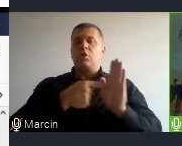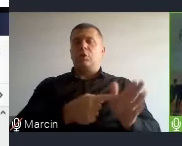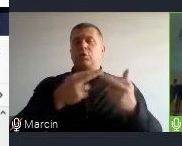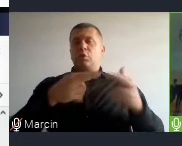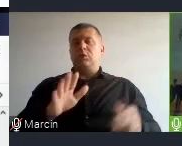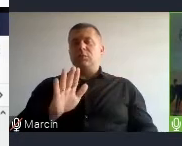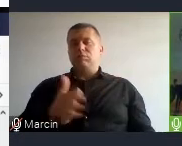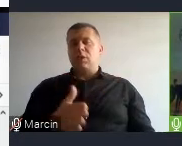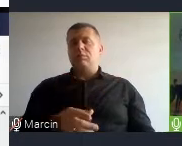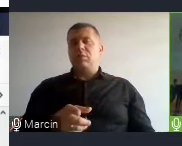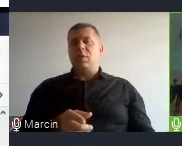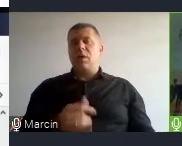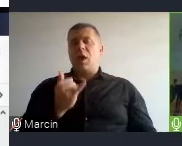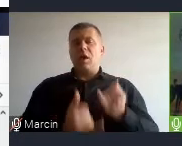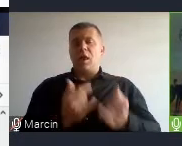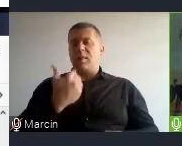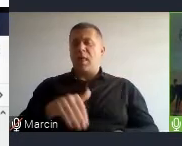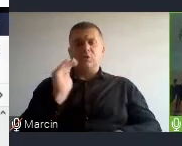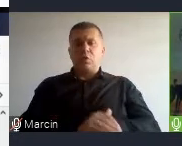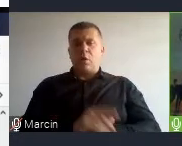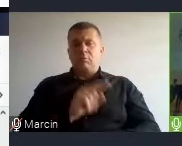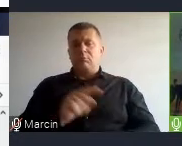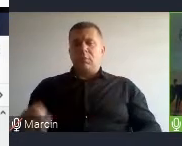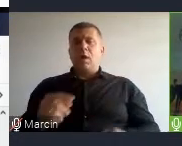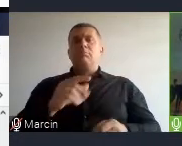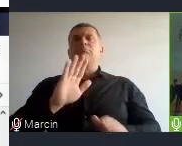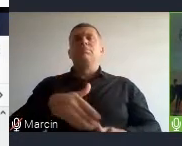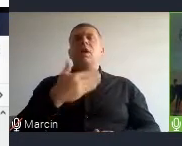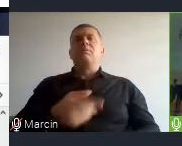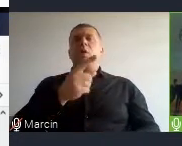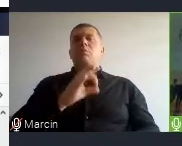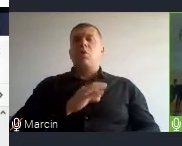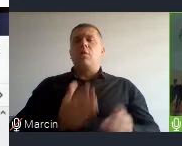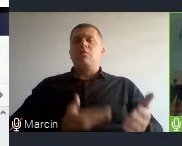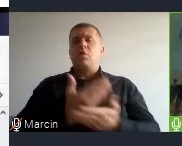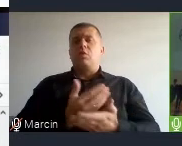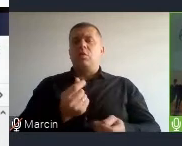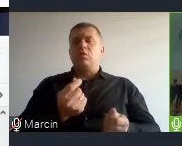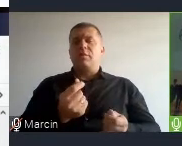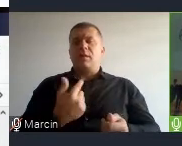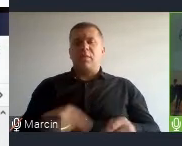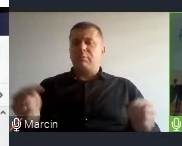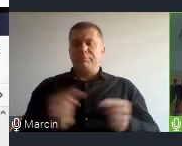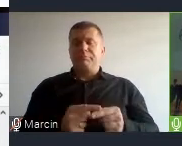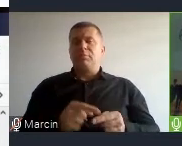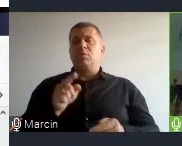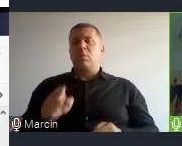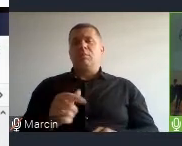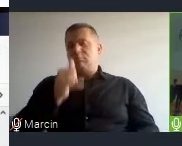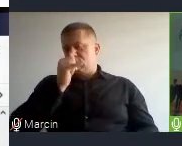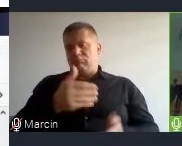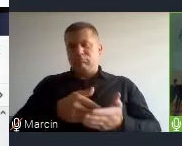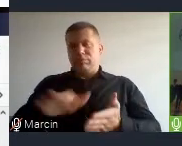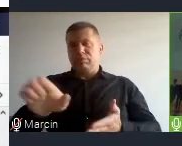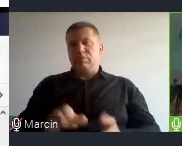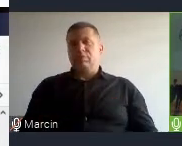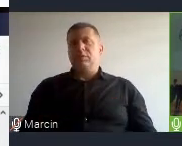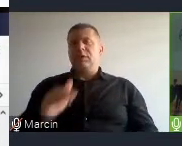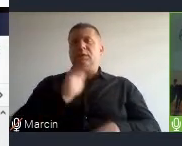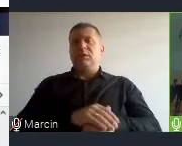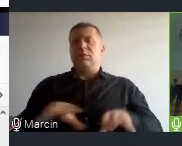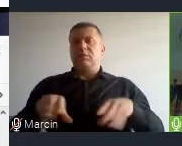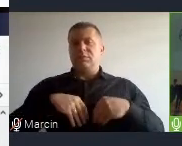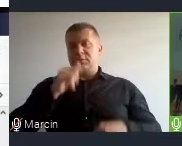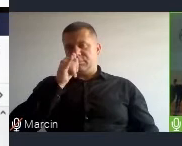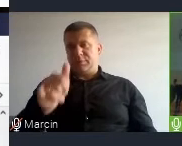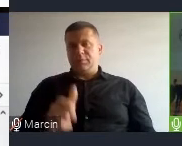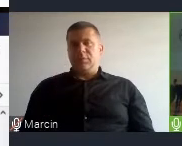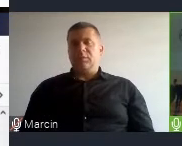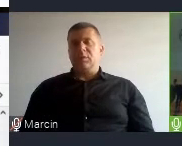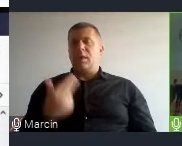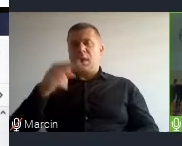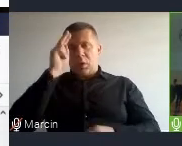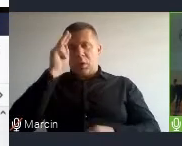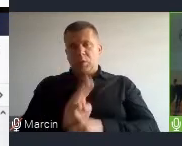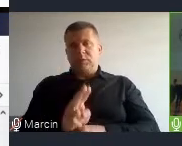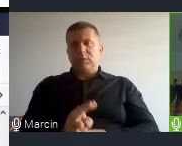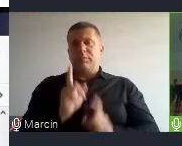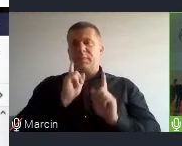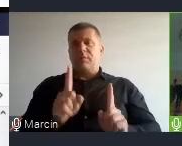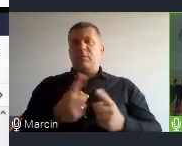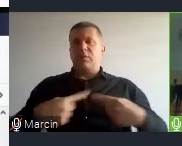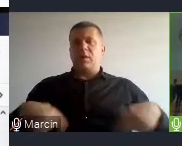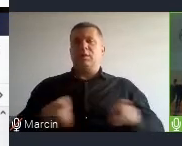a co najgorsze, jeśli nie są zgodne z przedmiotem Państwa wniosku o dofinansowanie to niestety nie będzie można tego zamówienia uznać za prawidłowo zrealizowane.